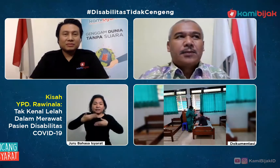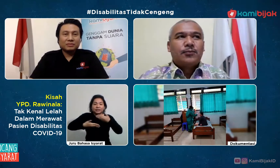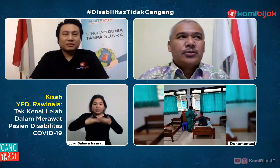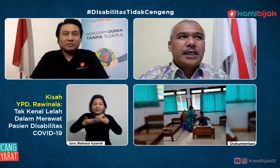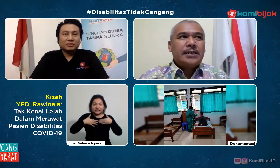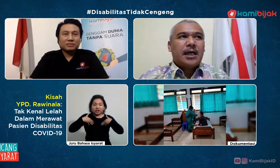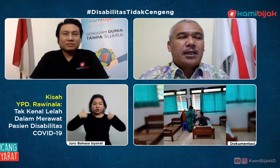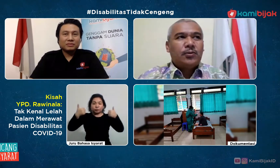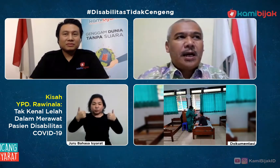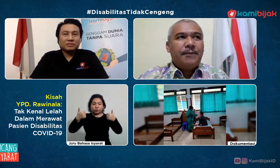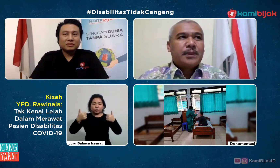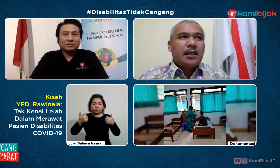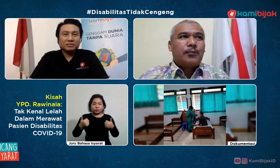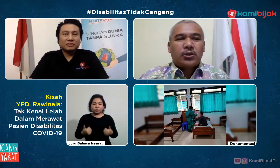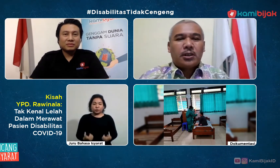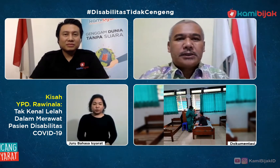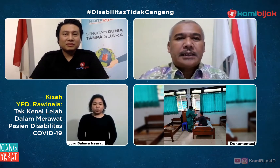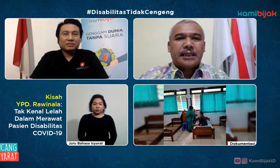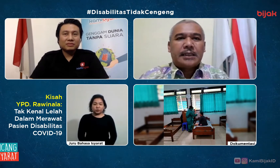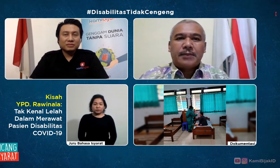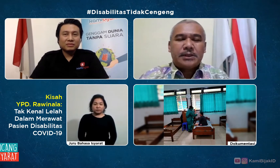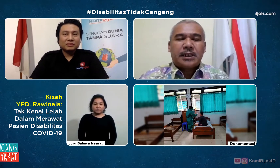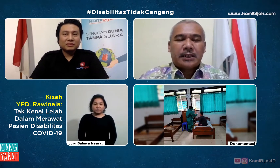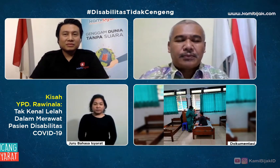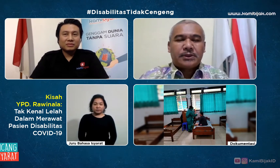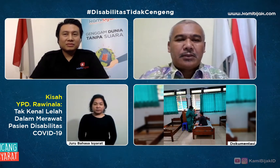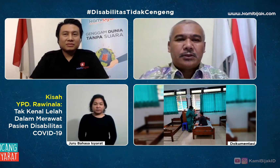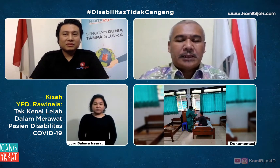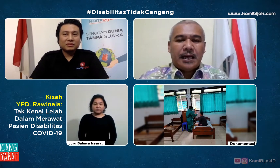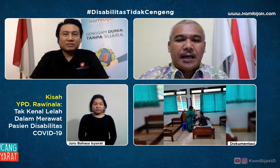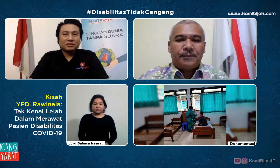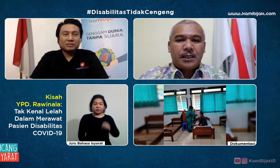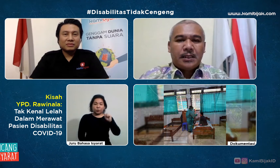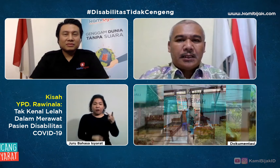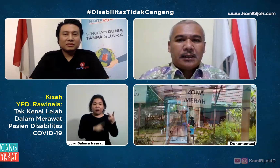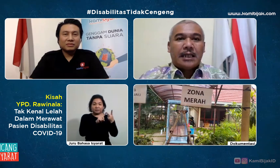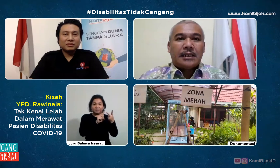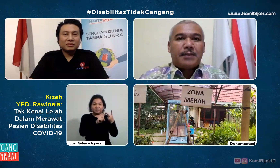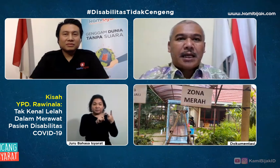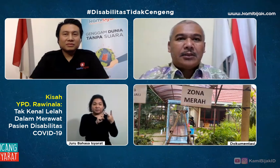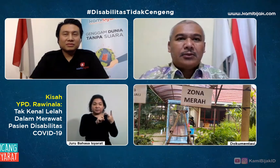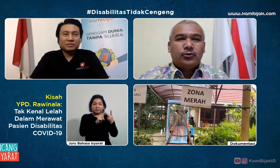kemudian yang kedua protokol kesehatan kami sempat selalu kita tanamkan